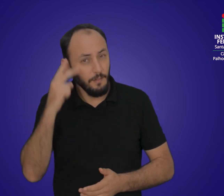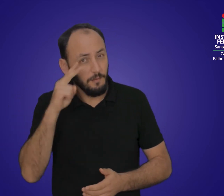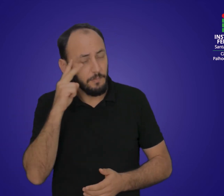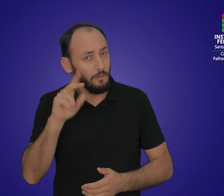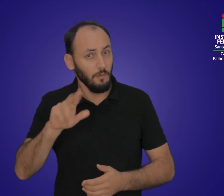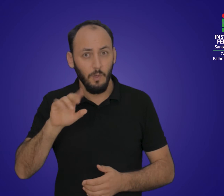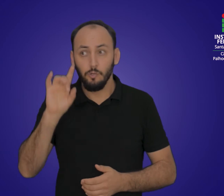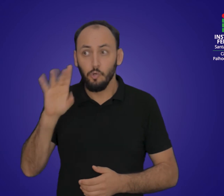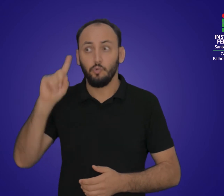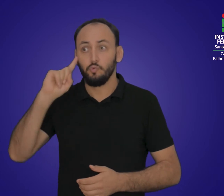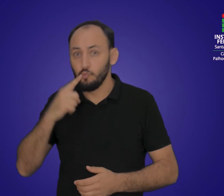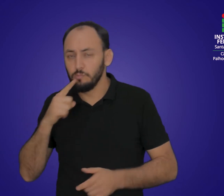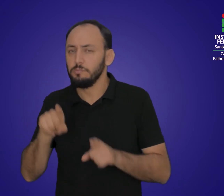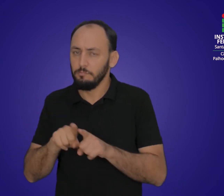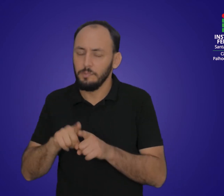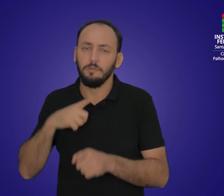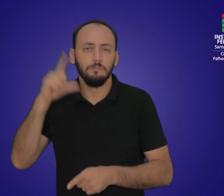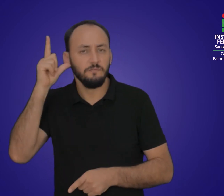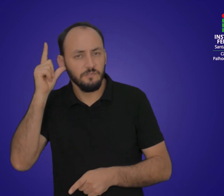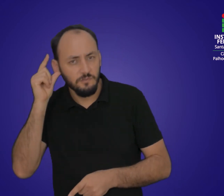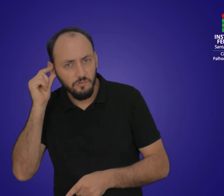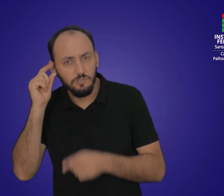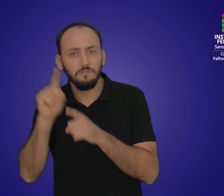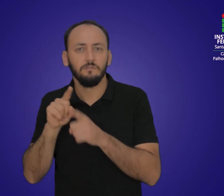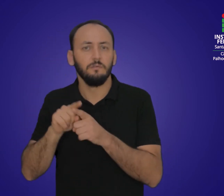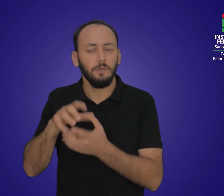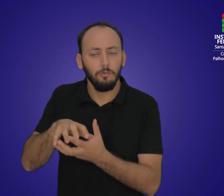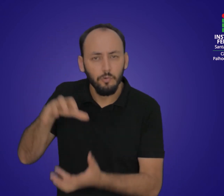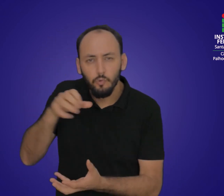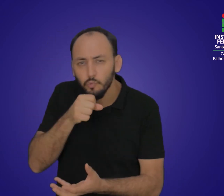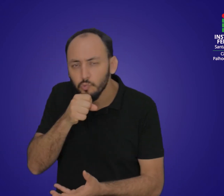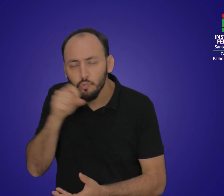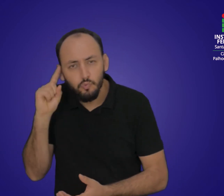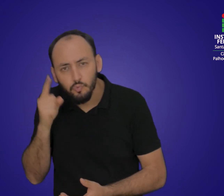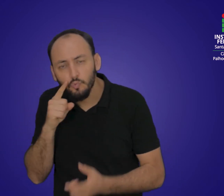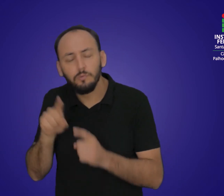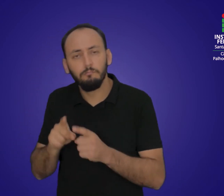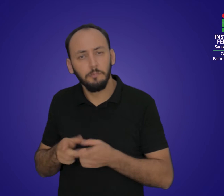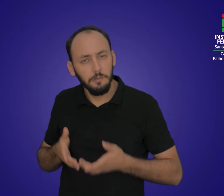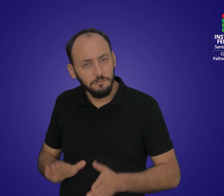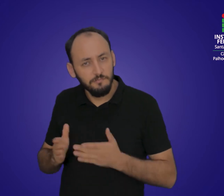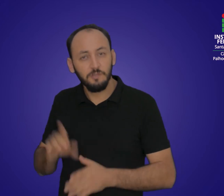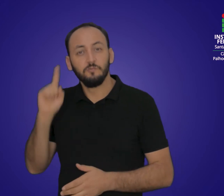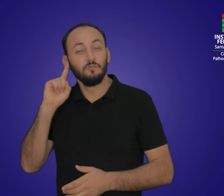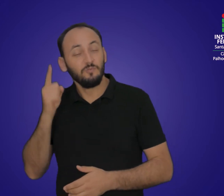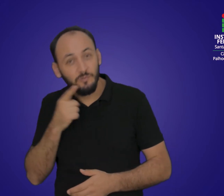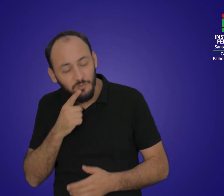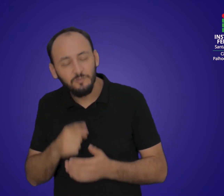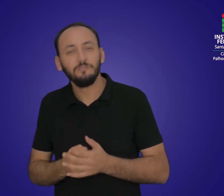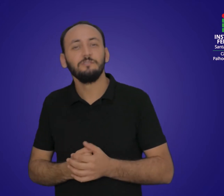tanto deficientes auditivos, como os idosos que perderam a audição, assim como os que nasceram surdos.